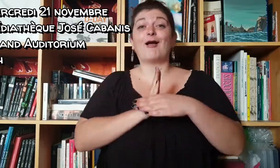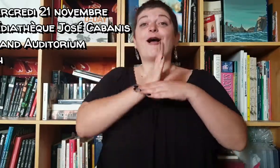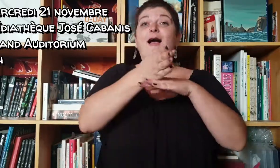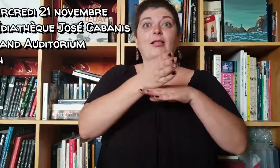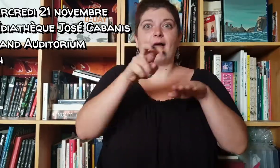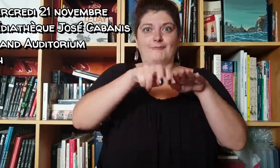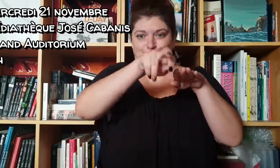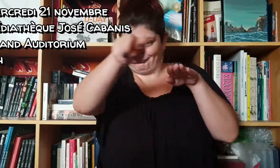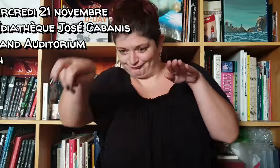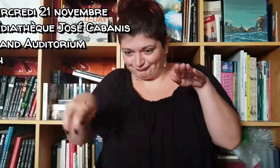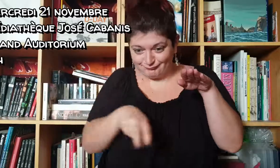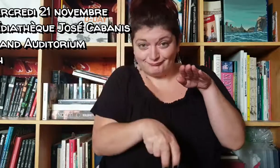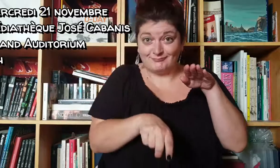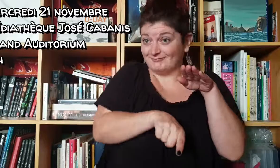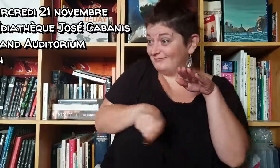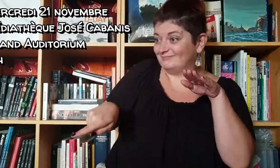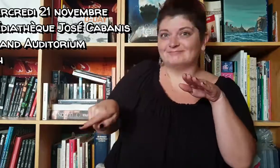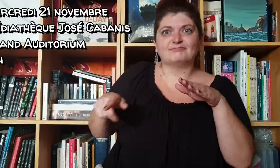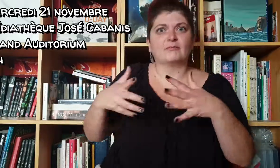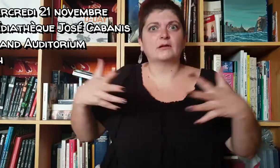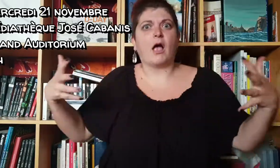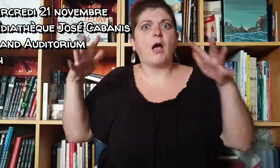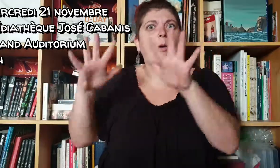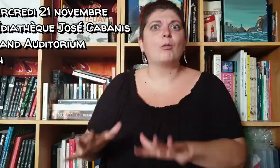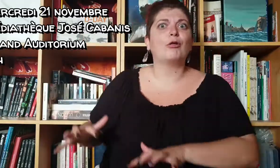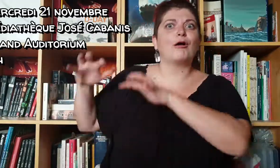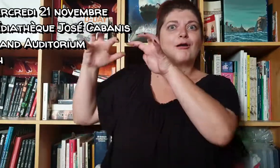Descendez au rez-de jardin, ce sera au Grand Auditorium